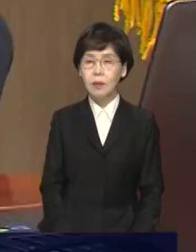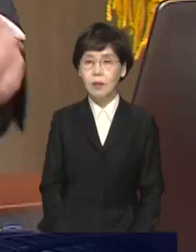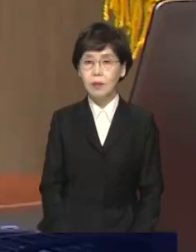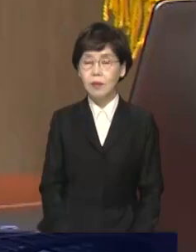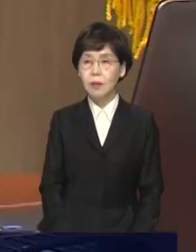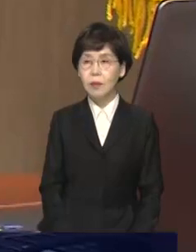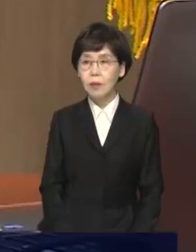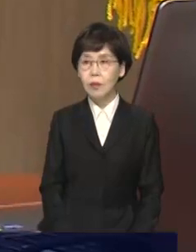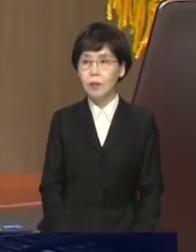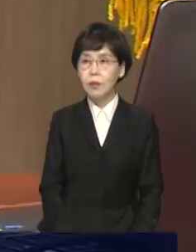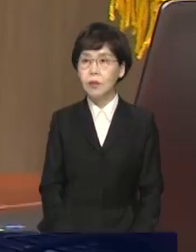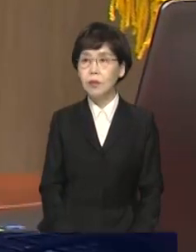전해 드리겠습니다.